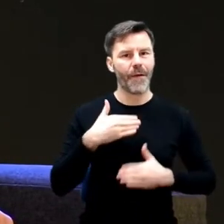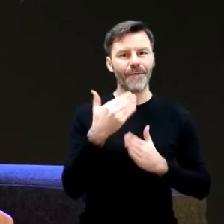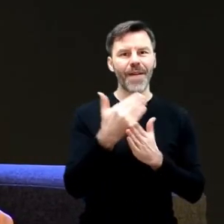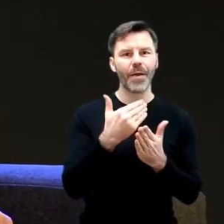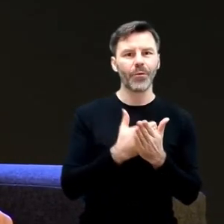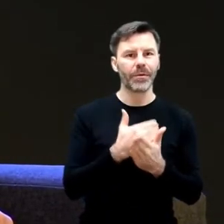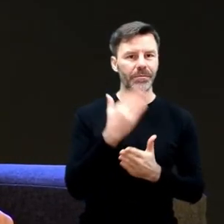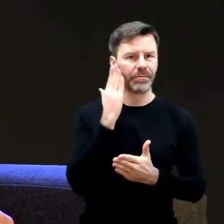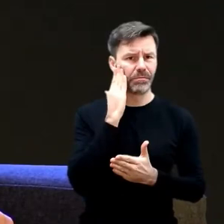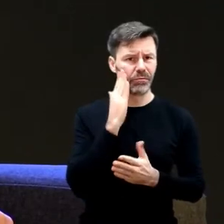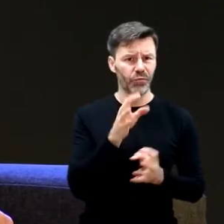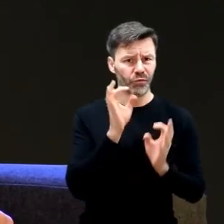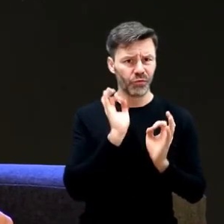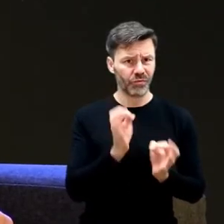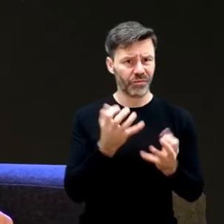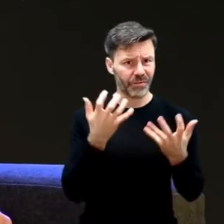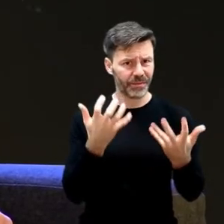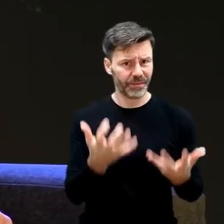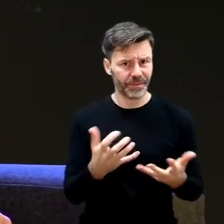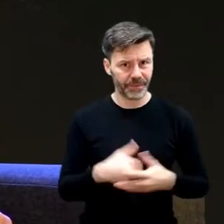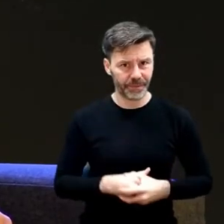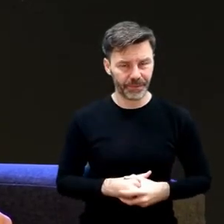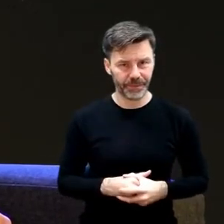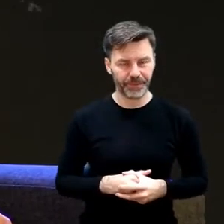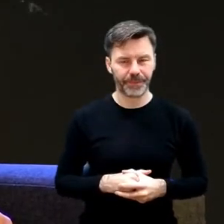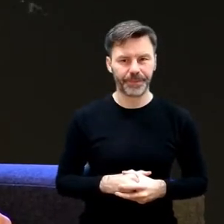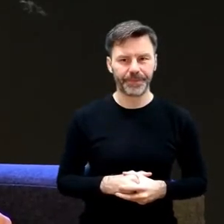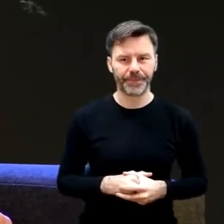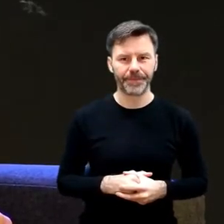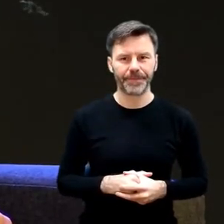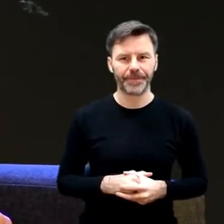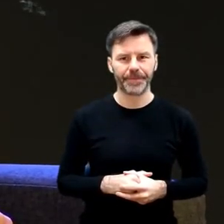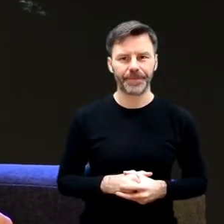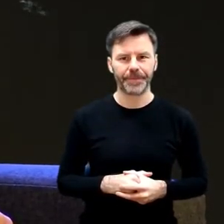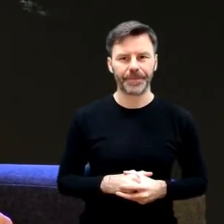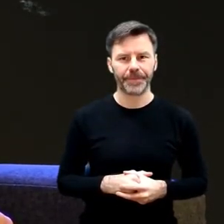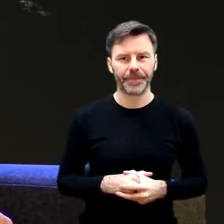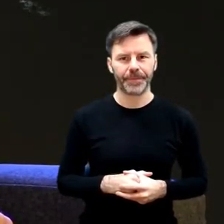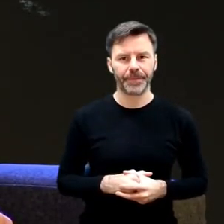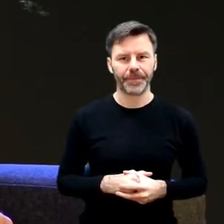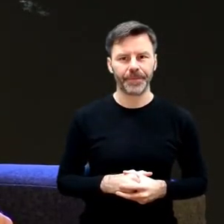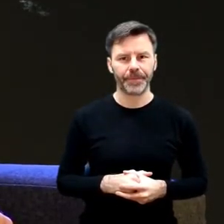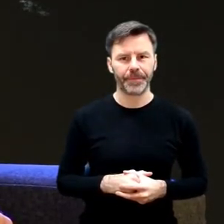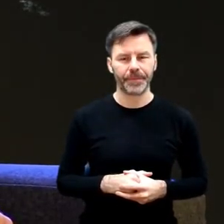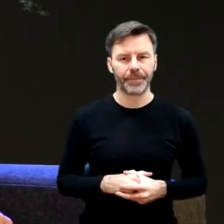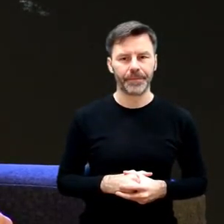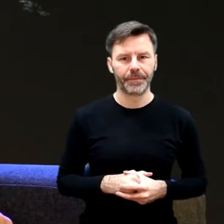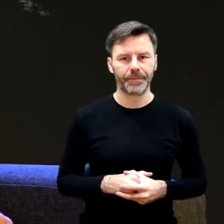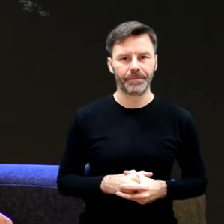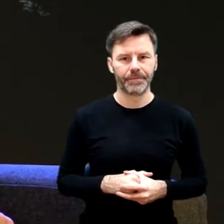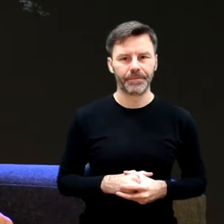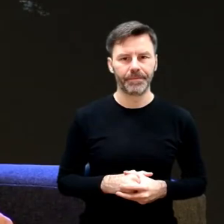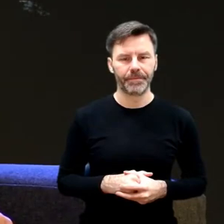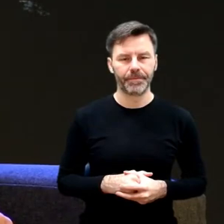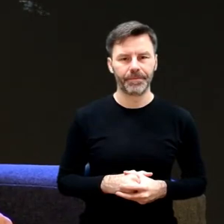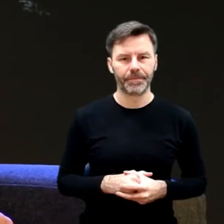No i docieramy do tego wymiaru, który niezwykle zaniedbany